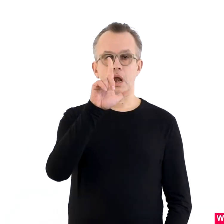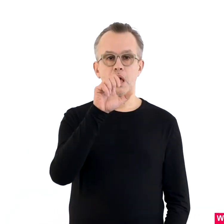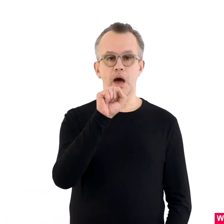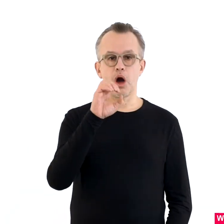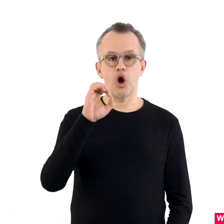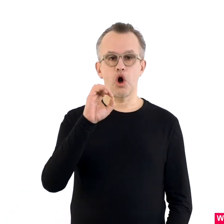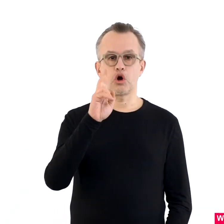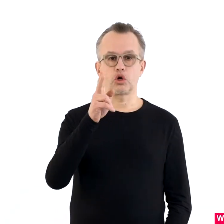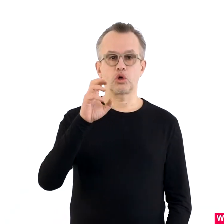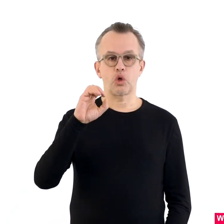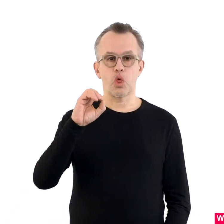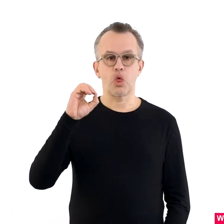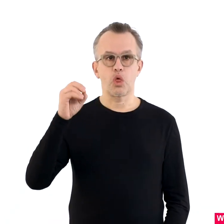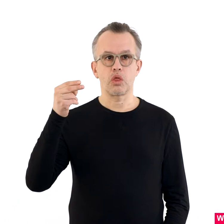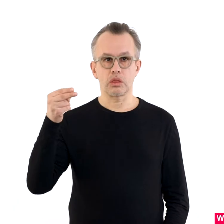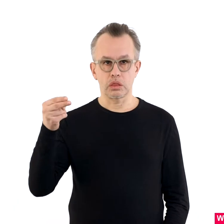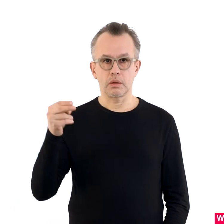Laokoon